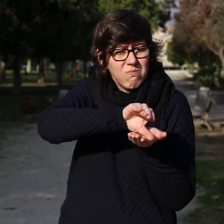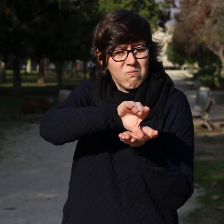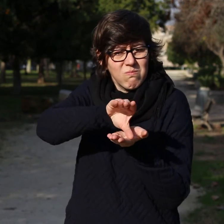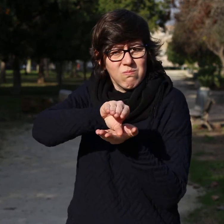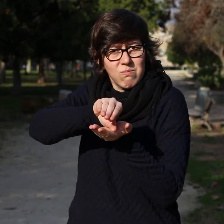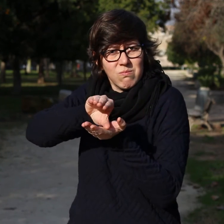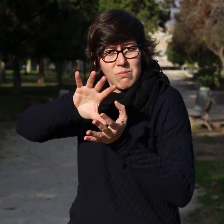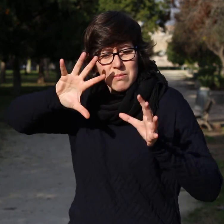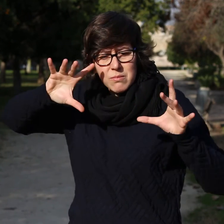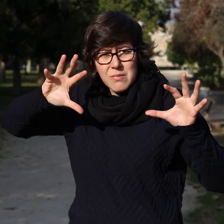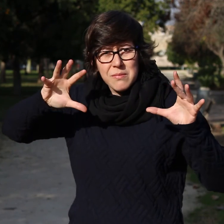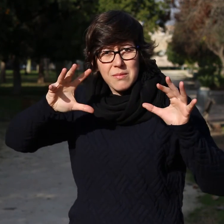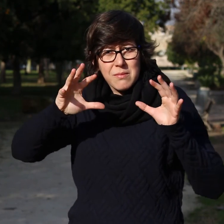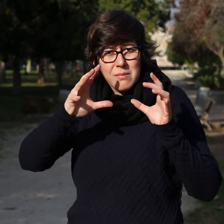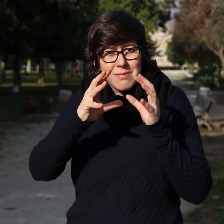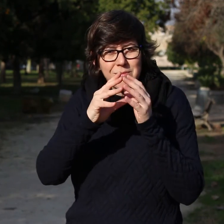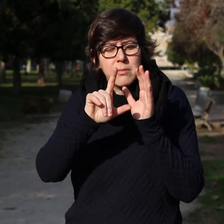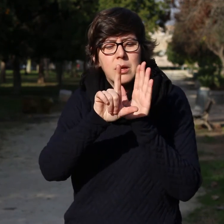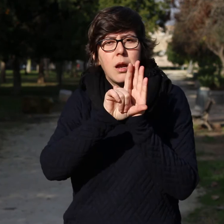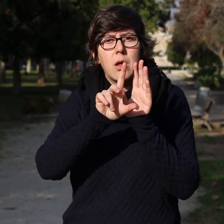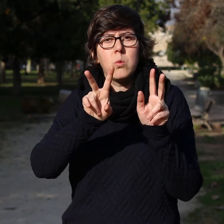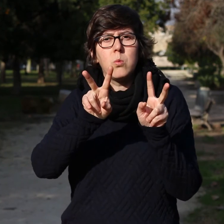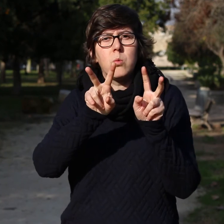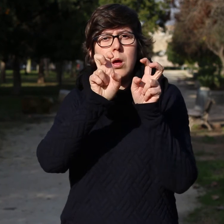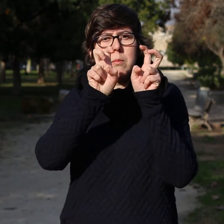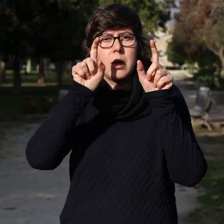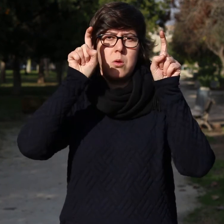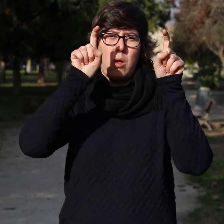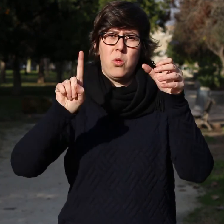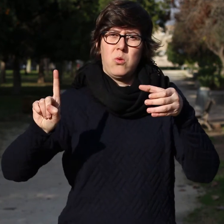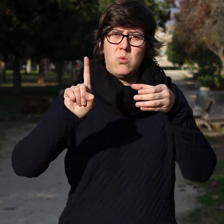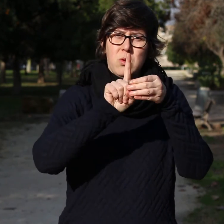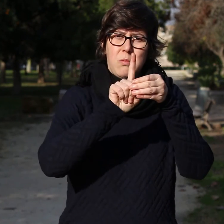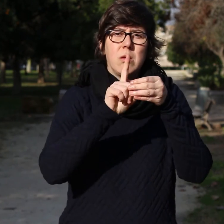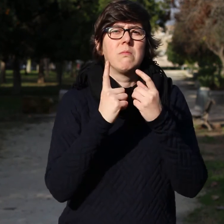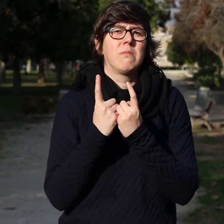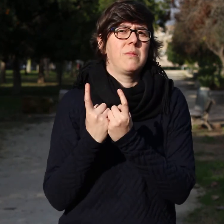niñas con diversidad funcional y queremos trabajar en una nueva ley de